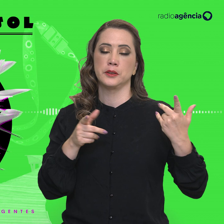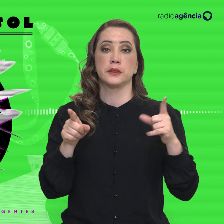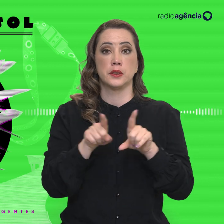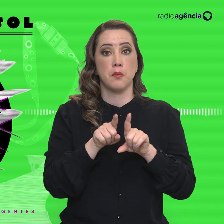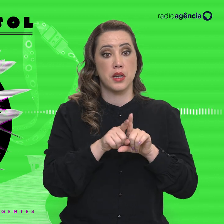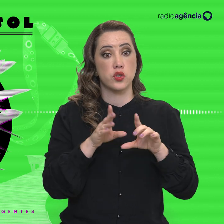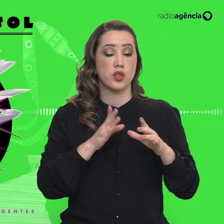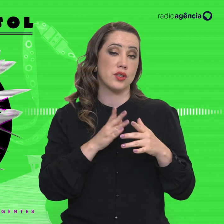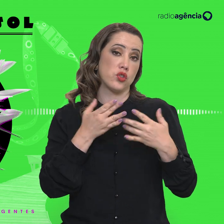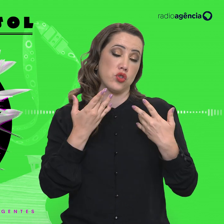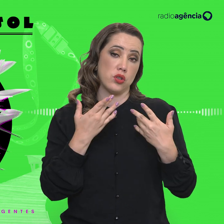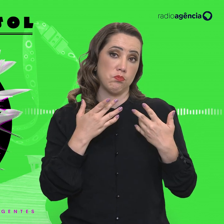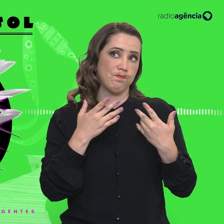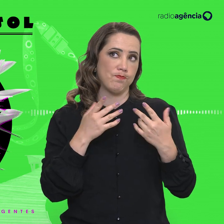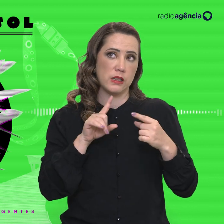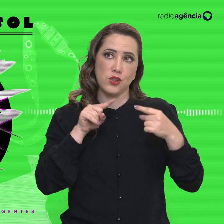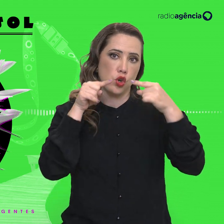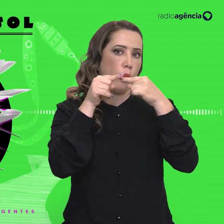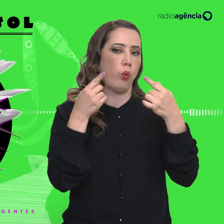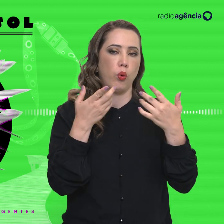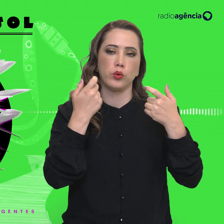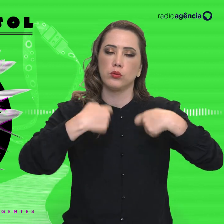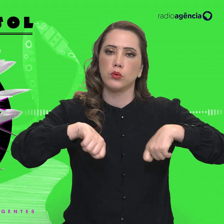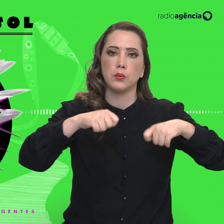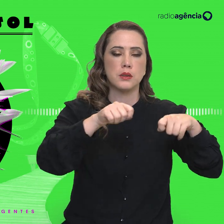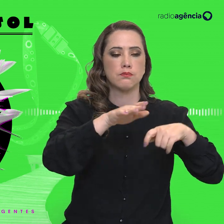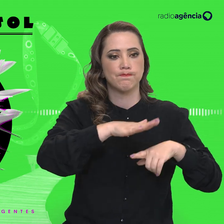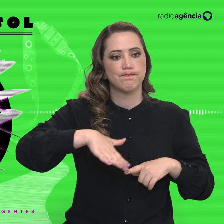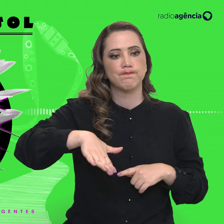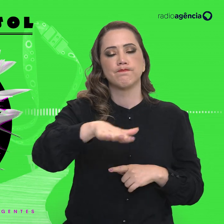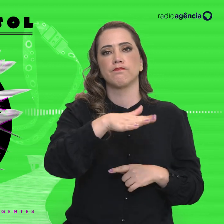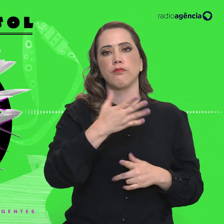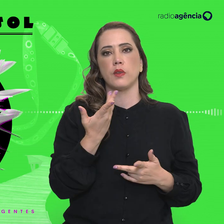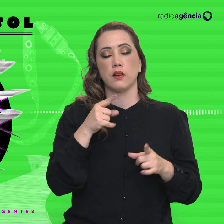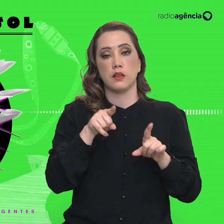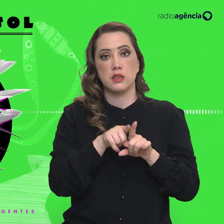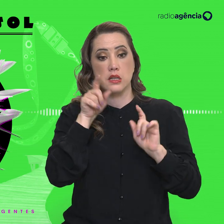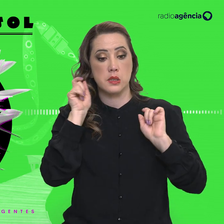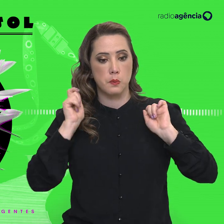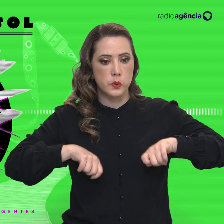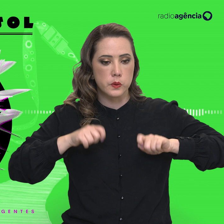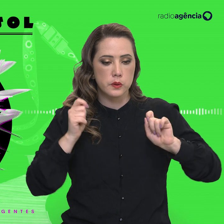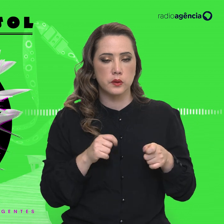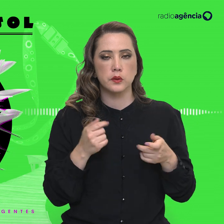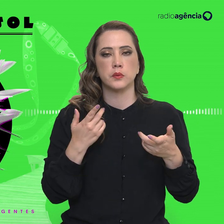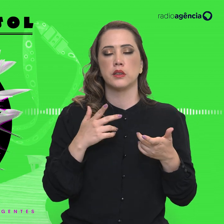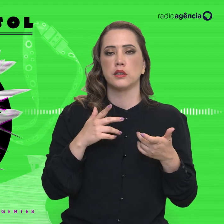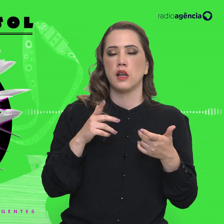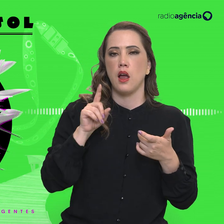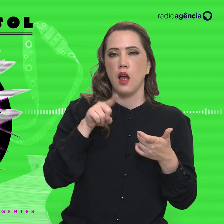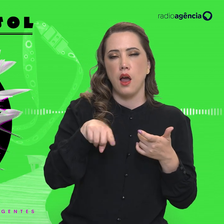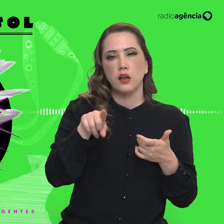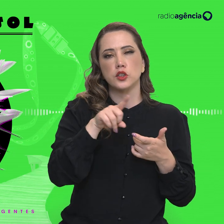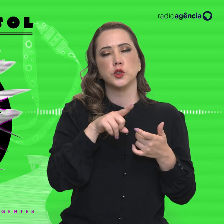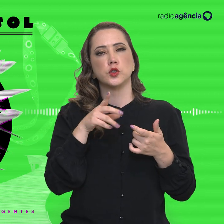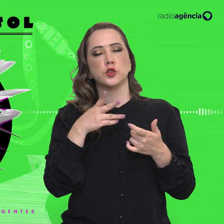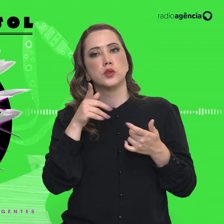E justamente essa capacidade, essa habilidade e essa necessidade, são ferramentas